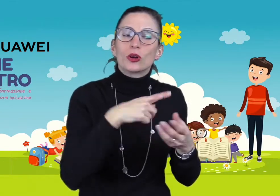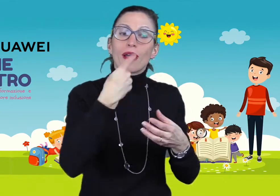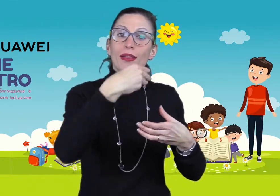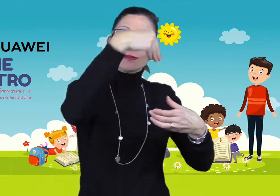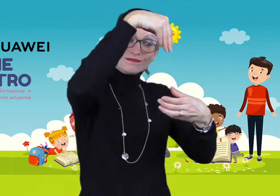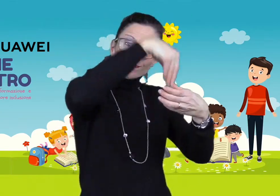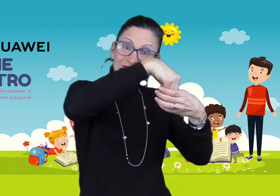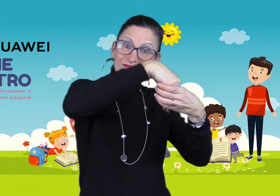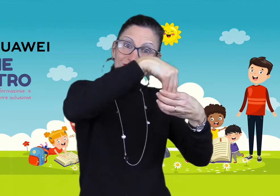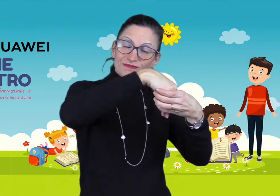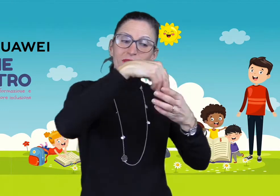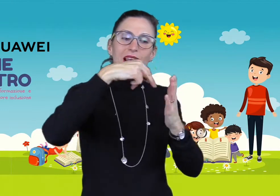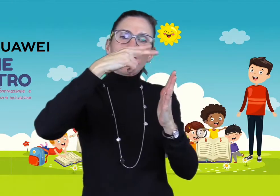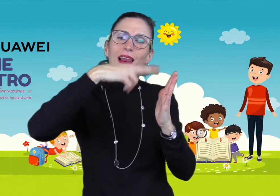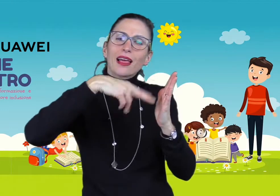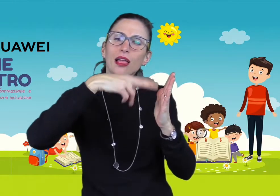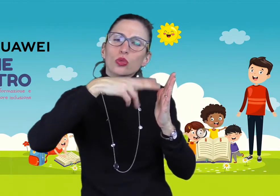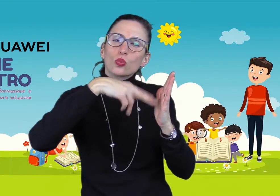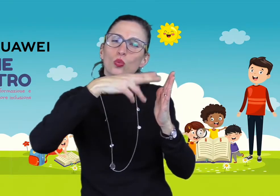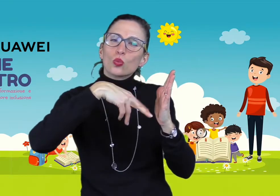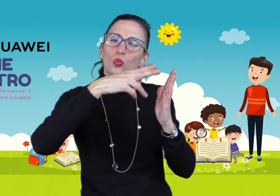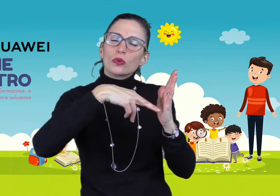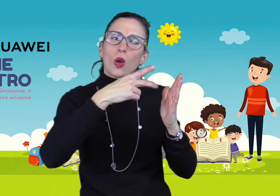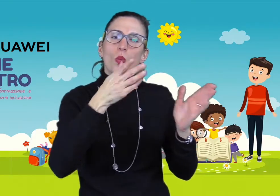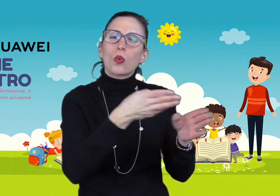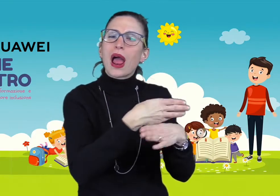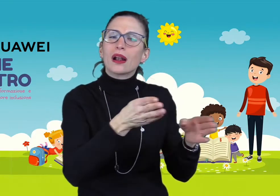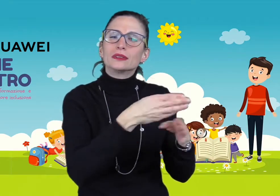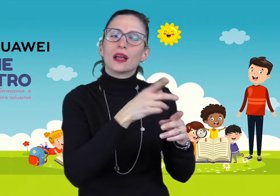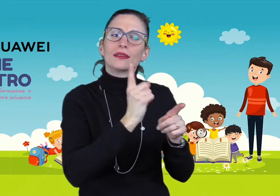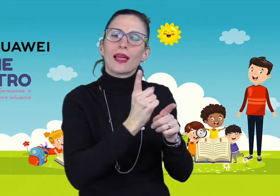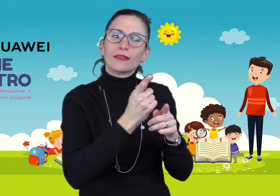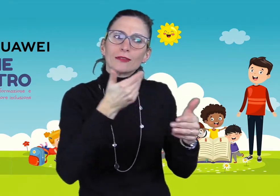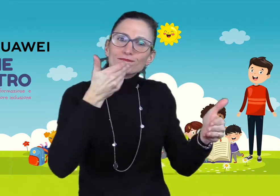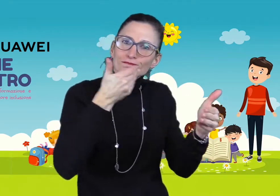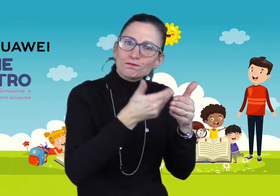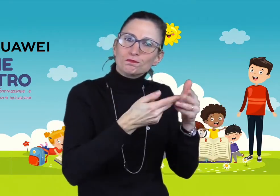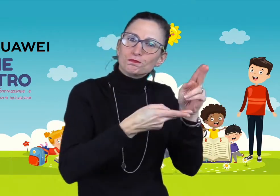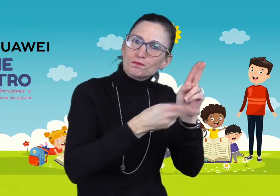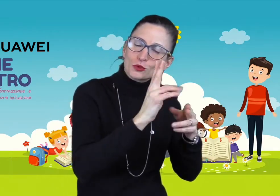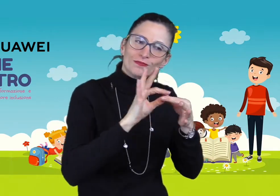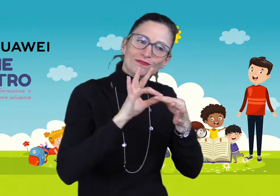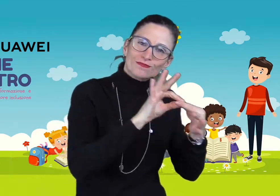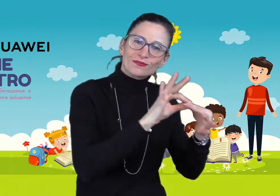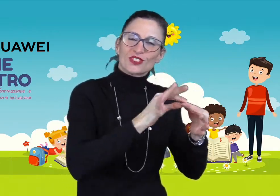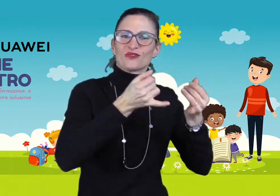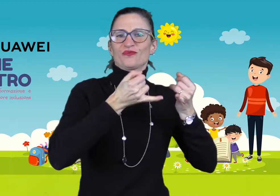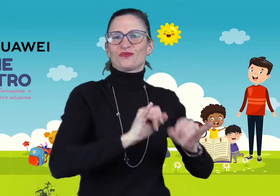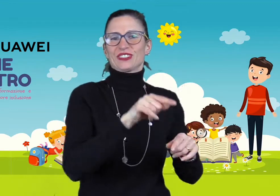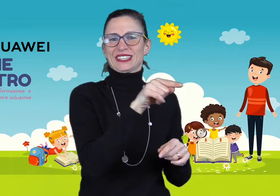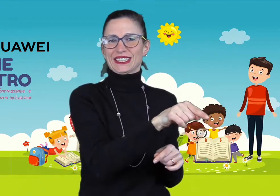in merito all’avvicinamento alla lettura dei propri figli